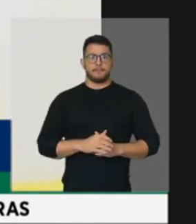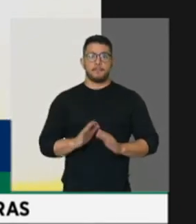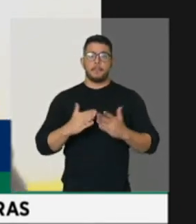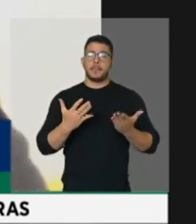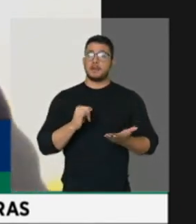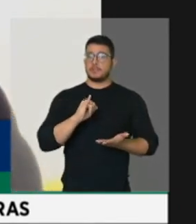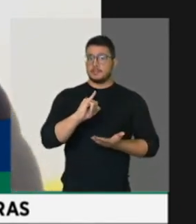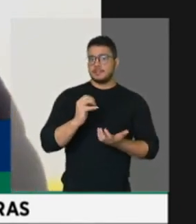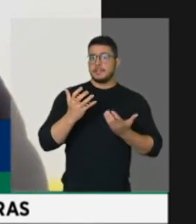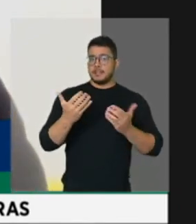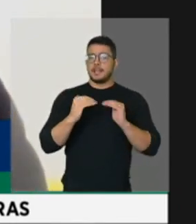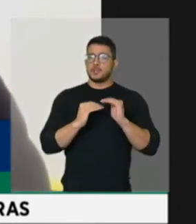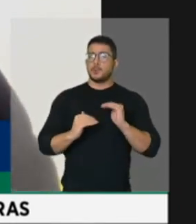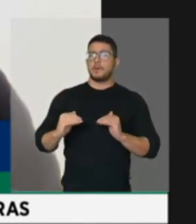1 ° , PRINCÍPIOS FUNDAMENTAIS ITEM 1, SOBERANIA